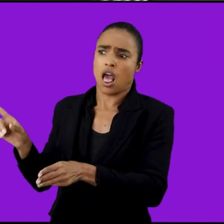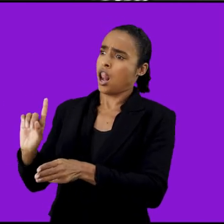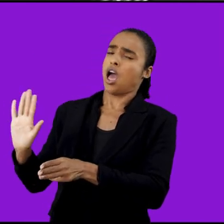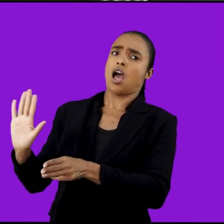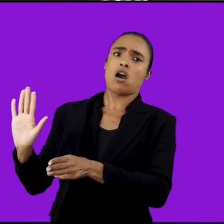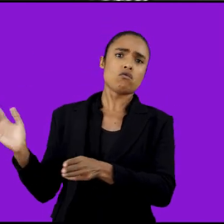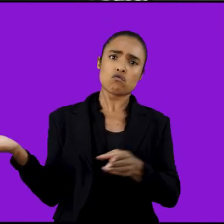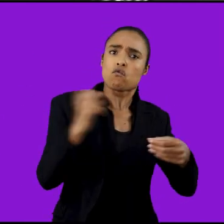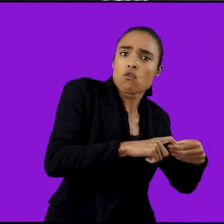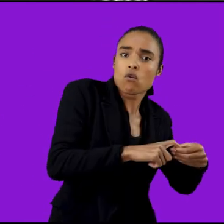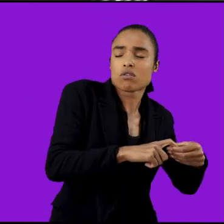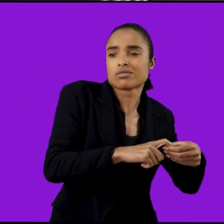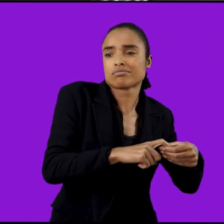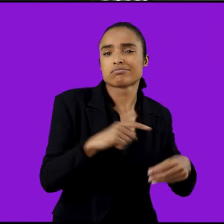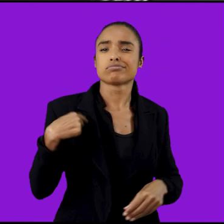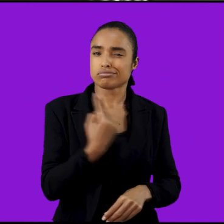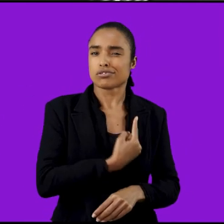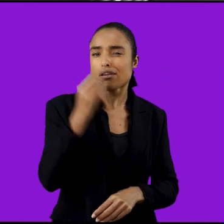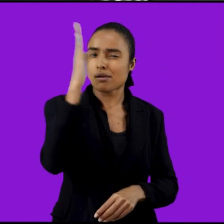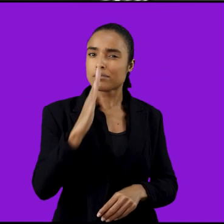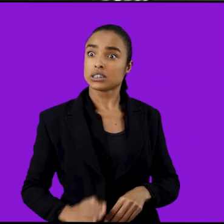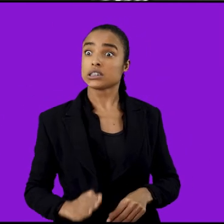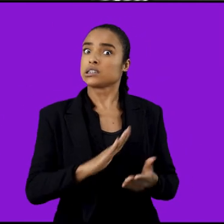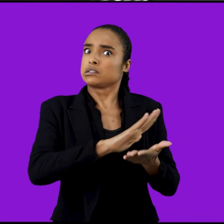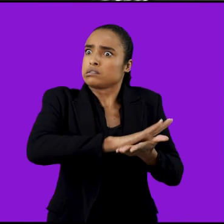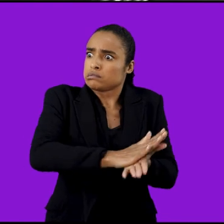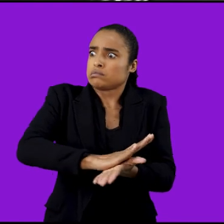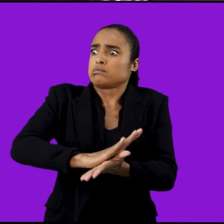complexa no Brasil que é de fato a gente assumir que é um país racista. E como é